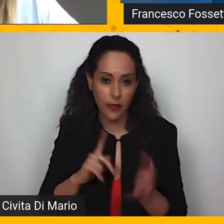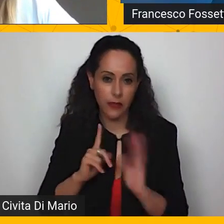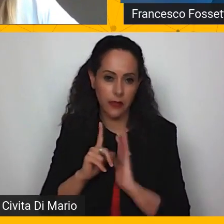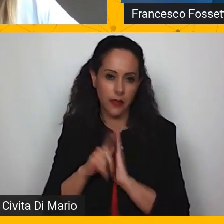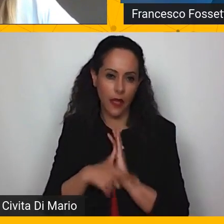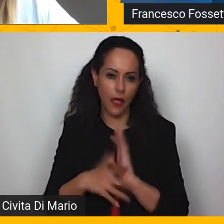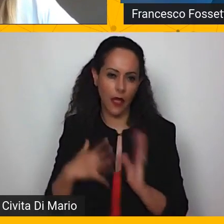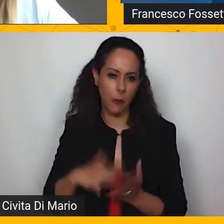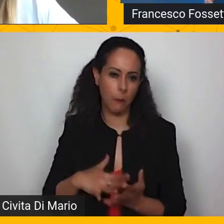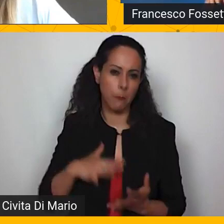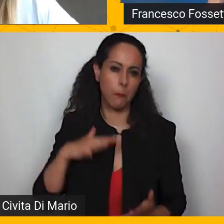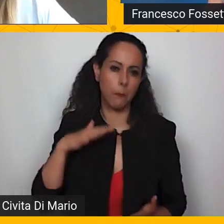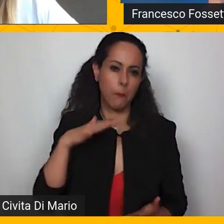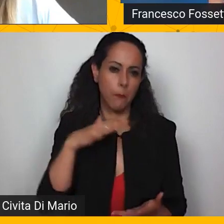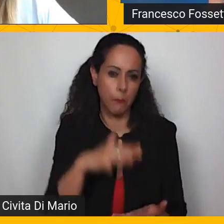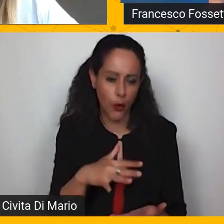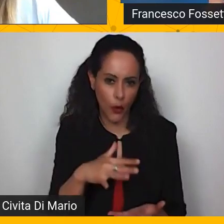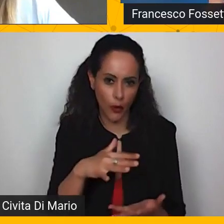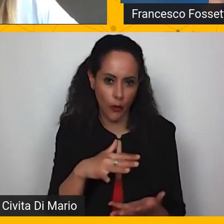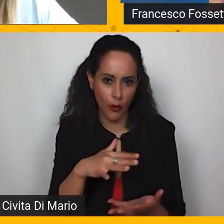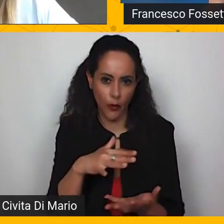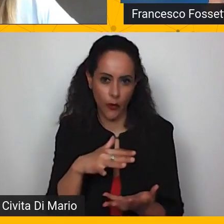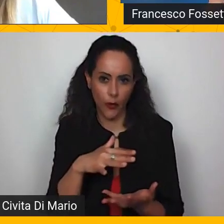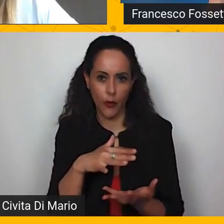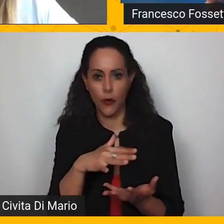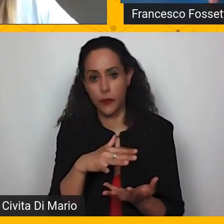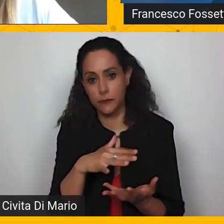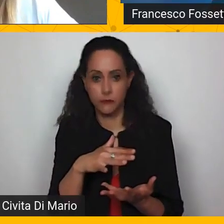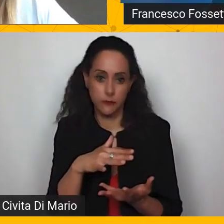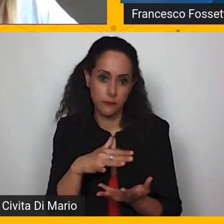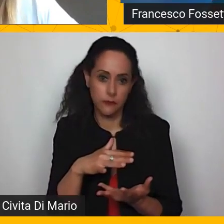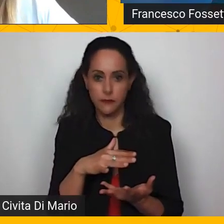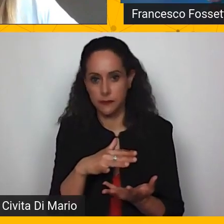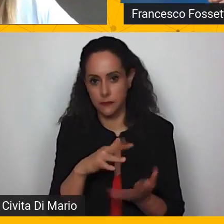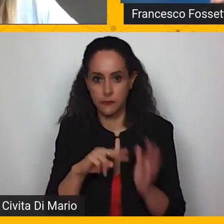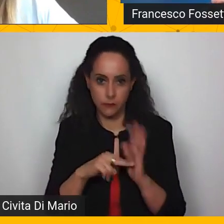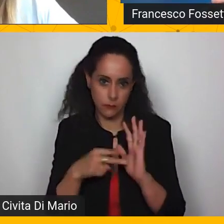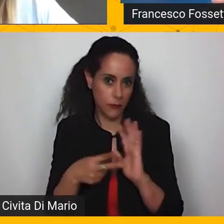investi una una mole di tempo